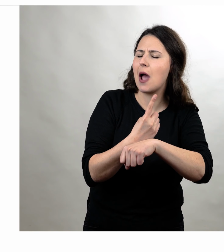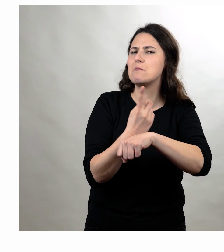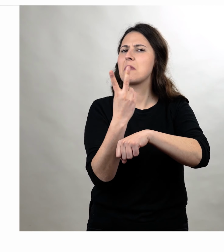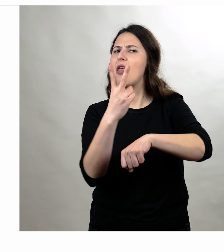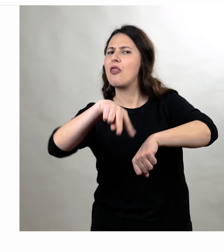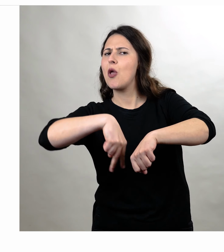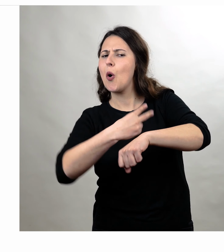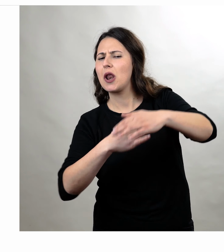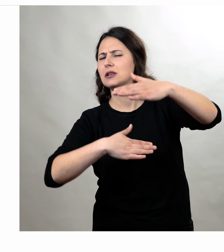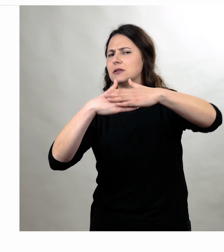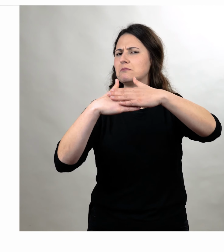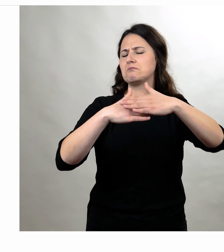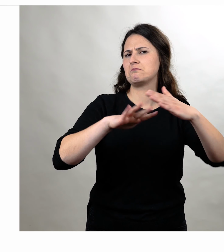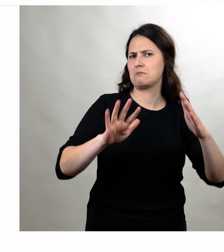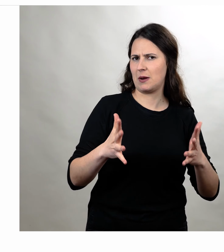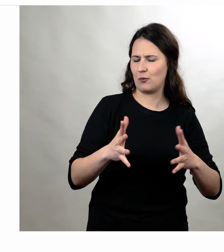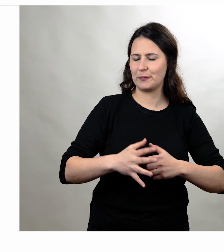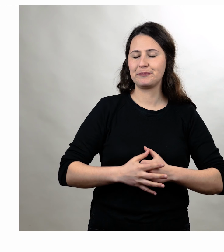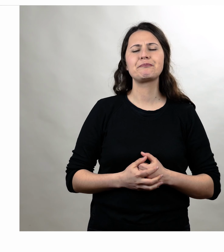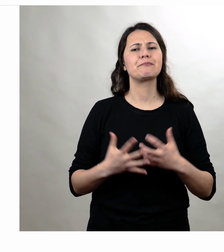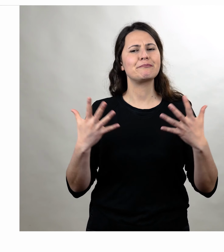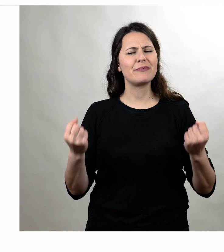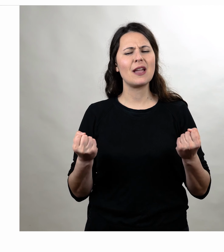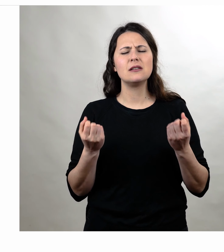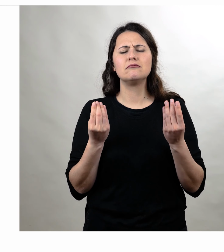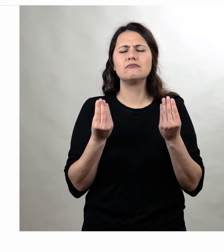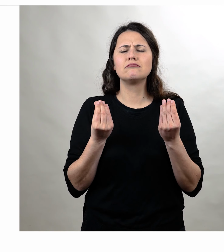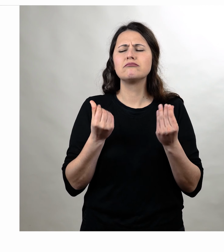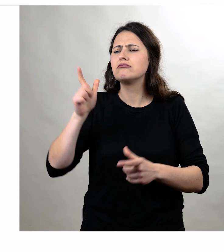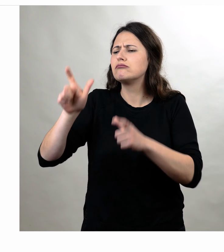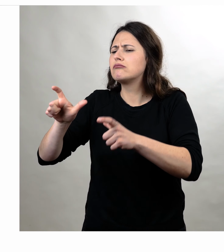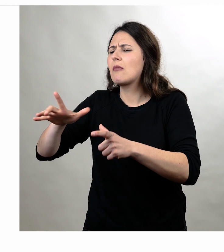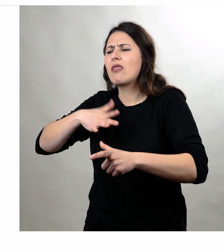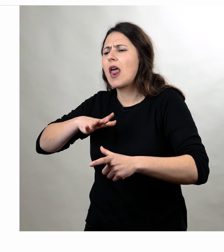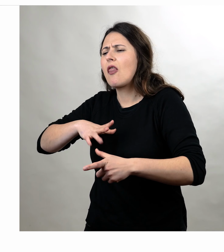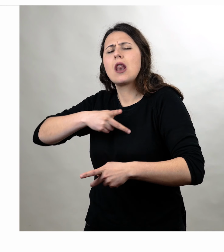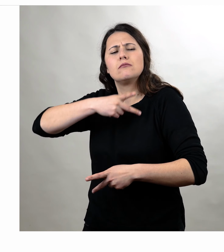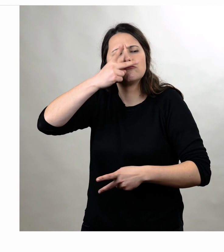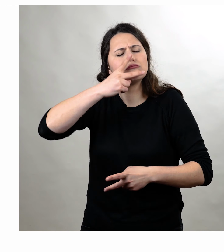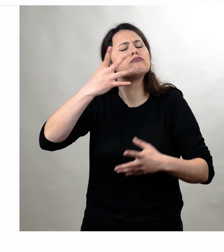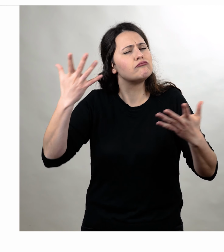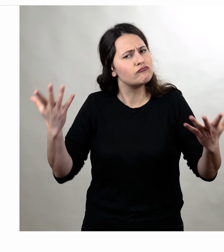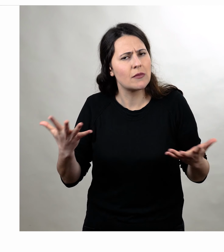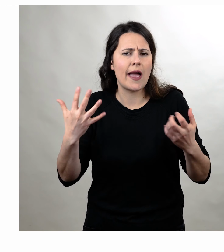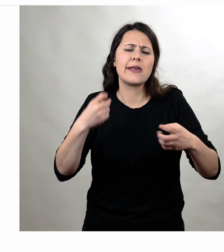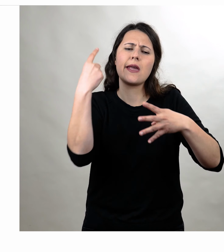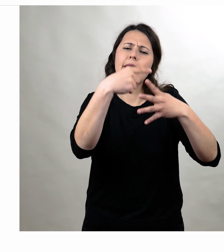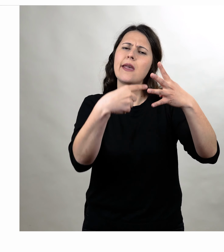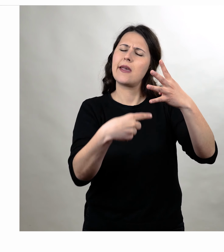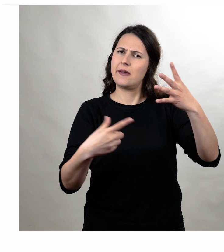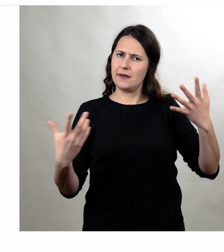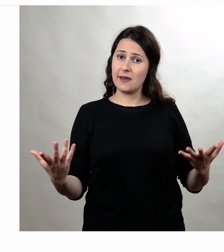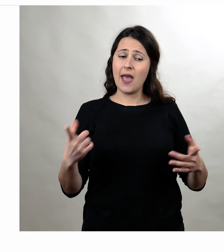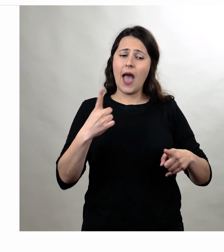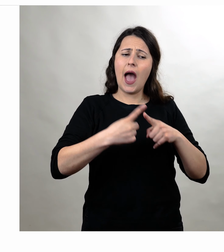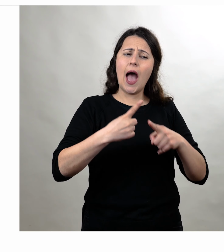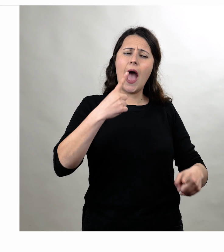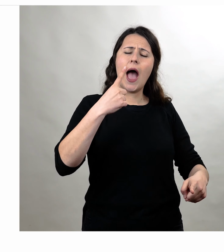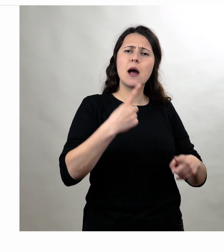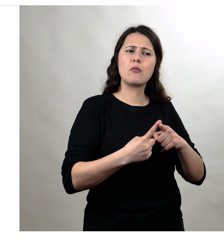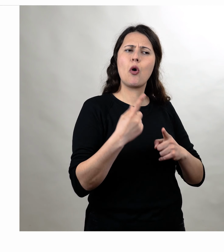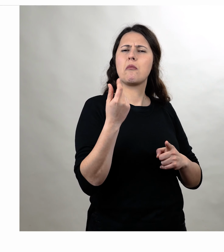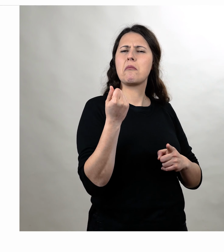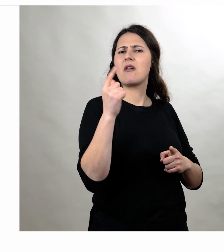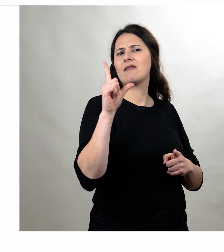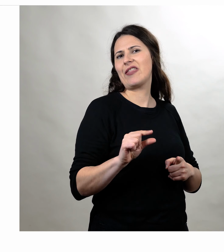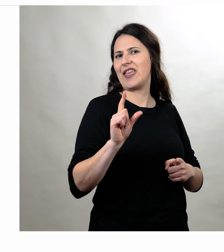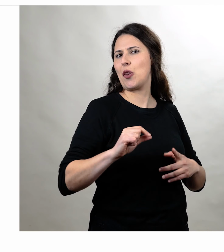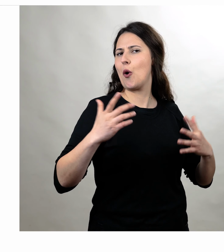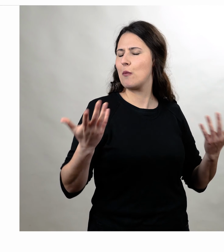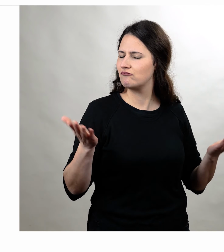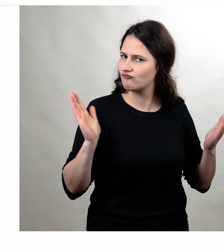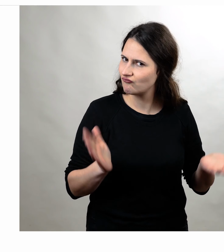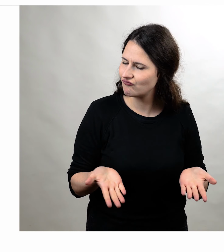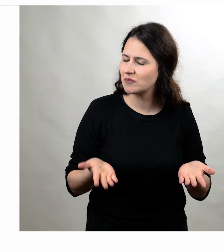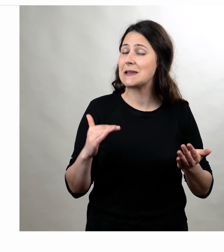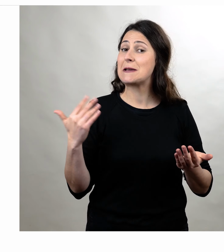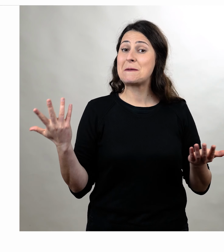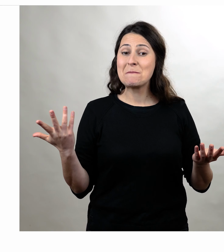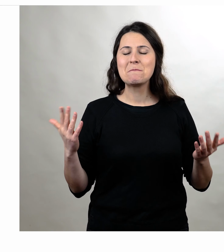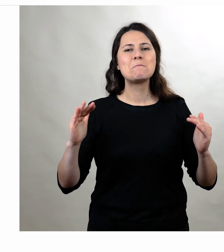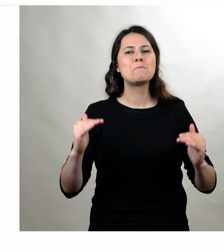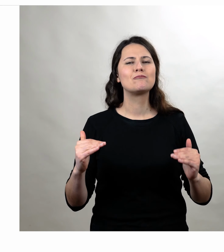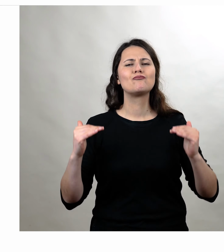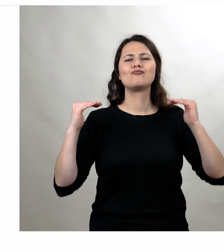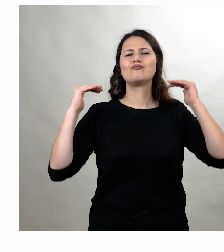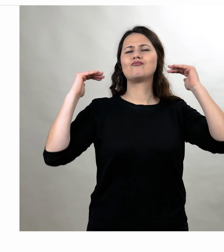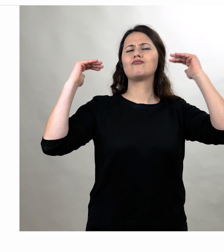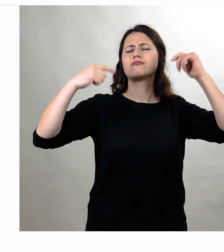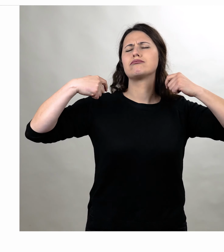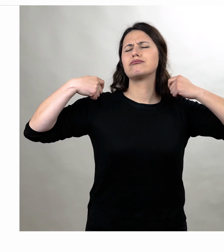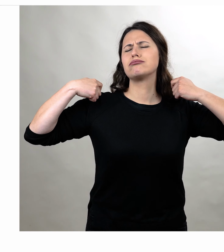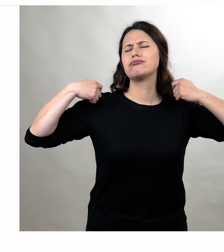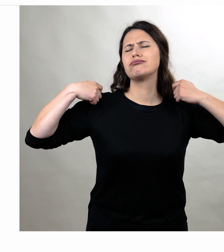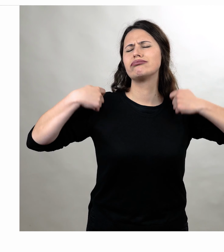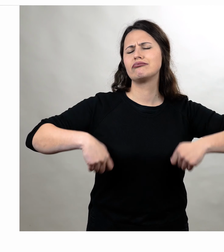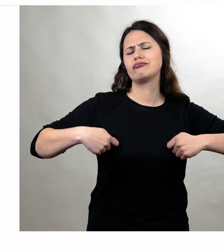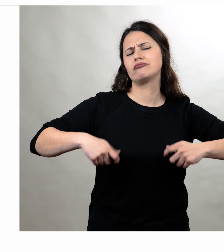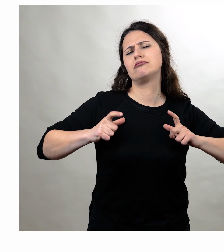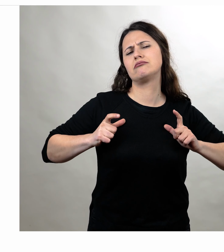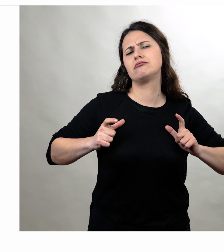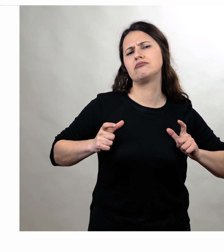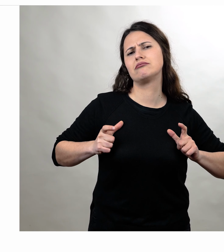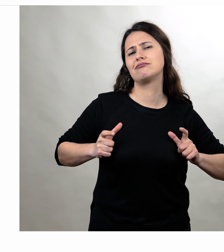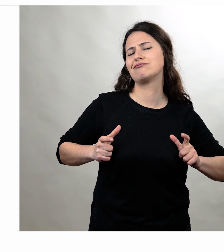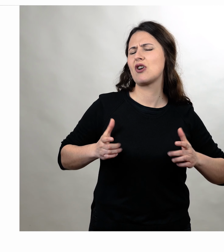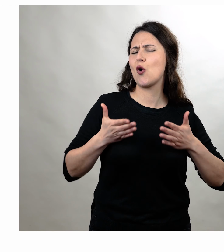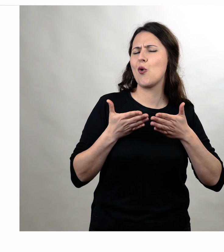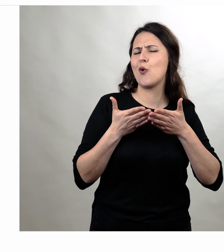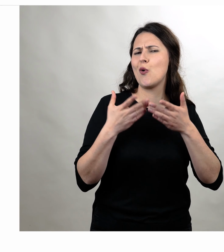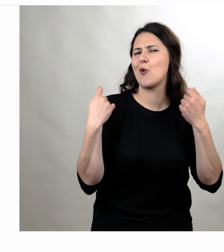Υπάρχουν πολλές επιλογές για να ικανοποιήσουν τα γούστα κάθε επιβάτη. Από απλές οικονομικές κρουαζιέρες μέχρι κορυφαίες, πολυτελείς κρουαζιέρες.